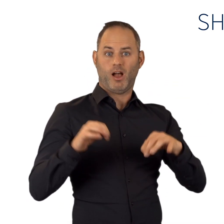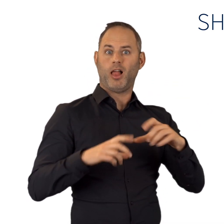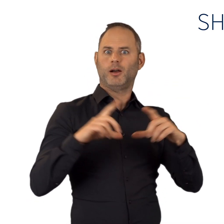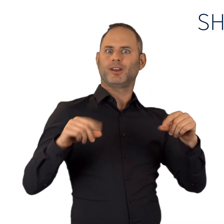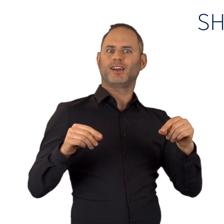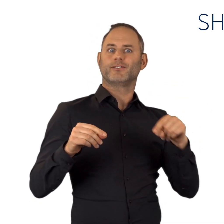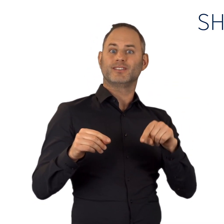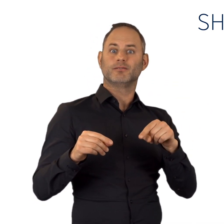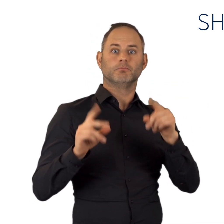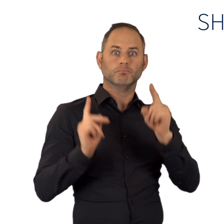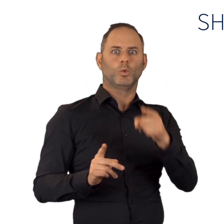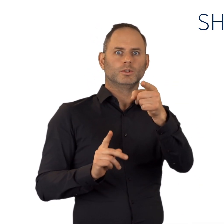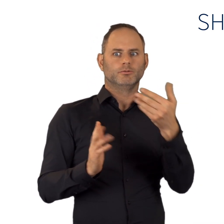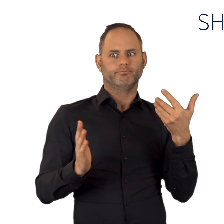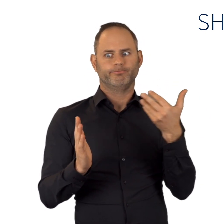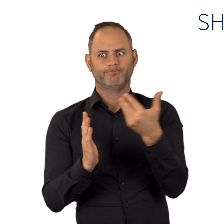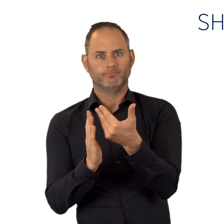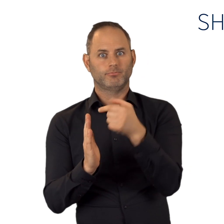Der Wahlbrief muss so rechtzeitig zurückgesandt werden,